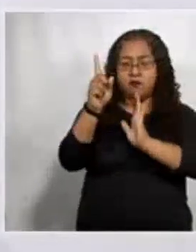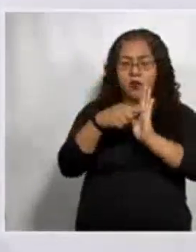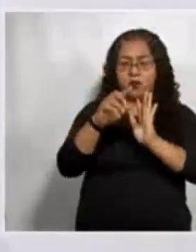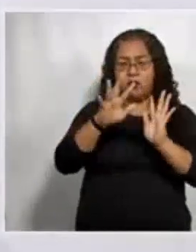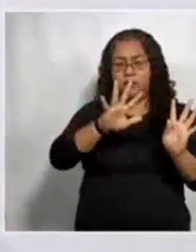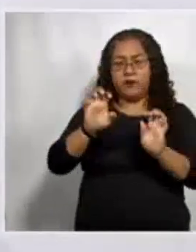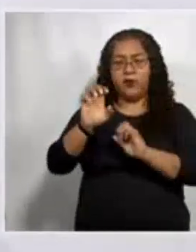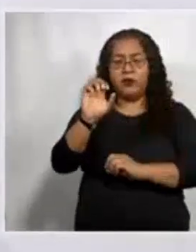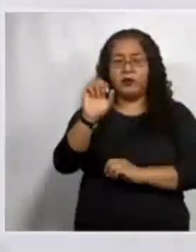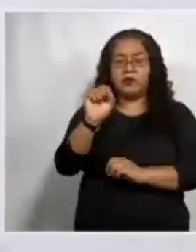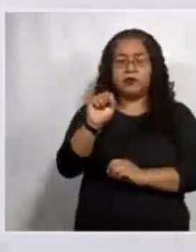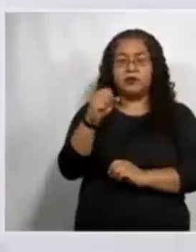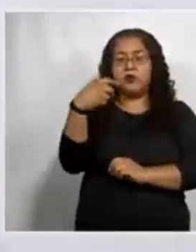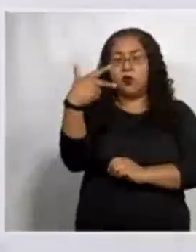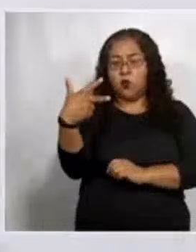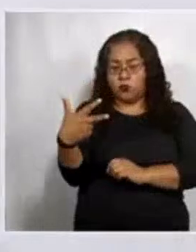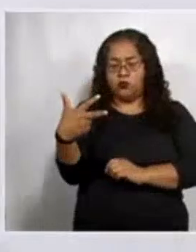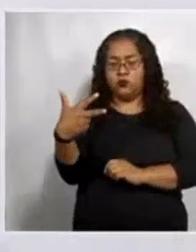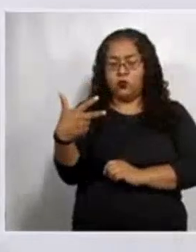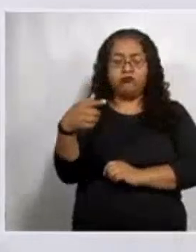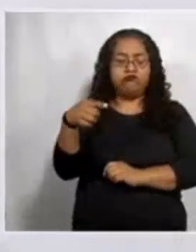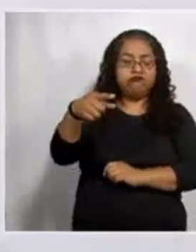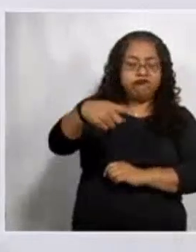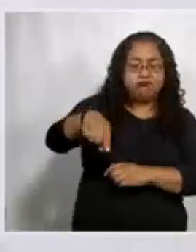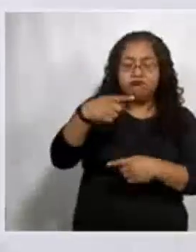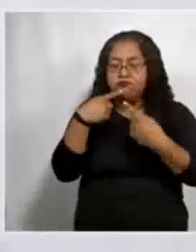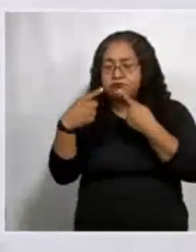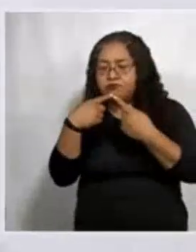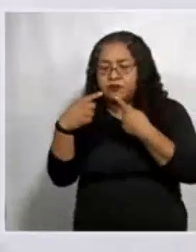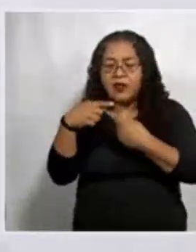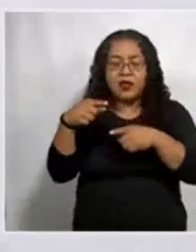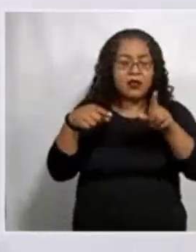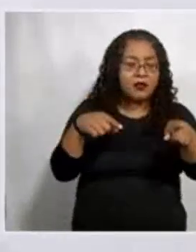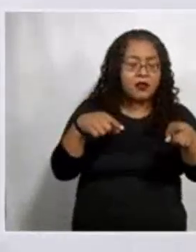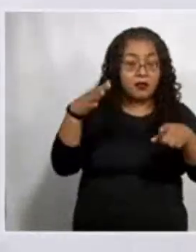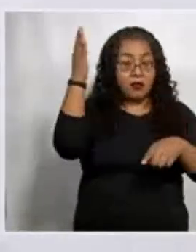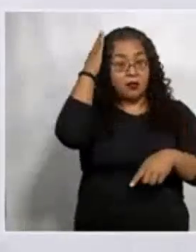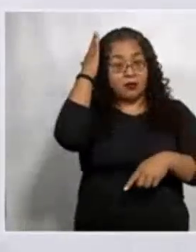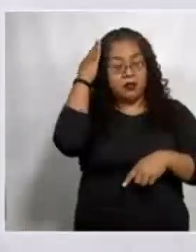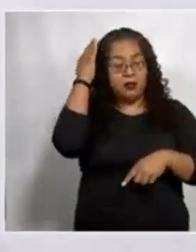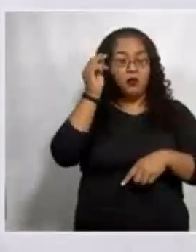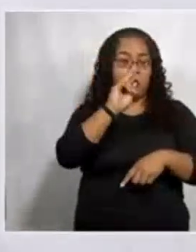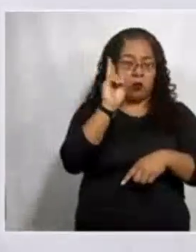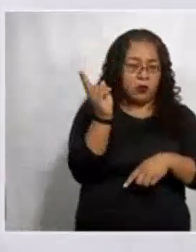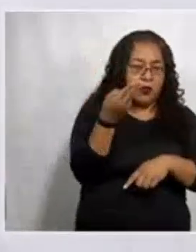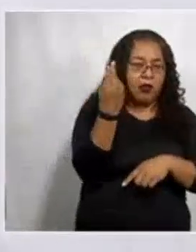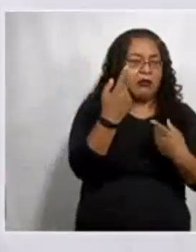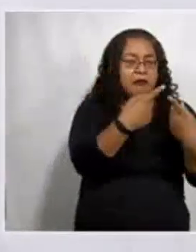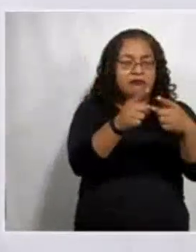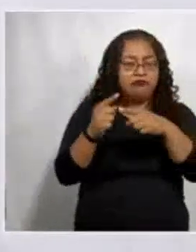el diálogo público con las autoridades. Pensaban las autoridades universitarias que hablar con los